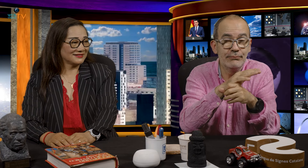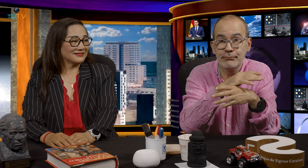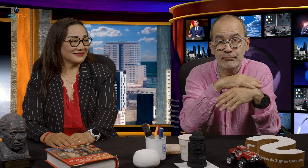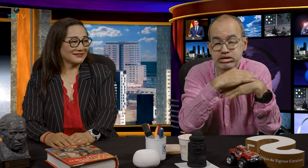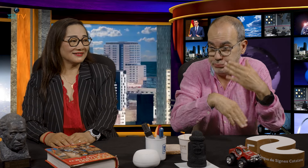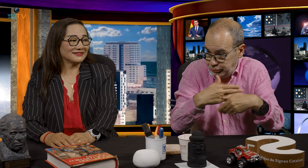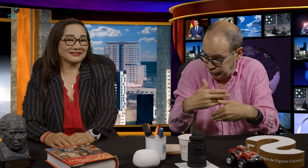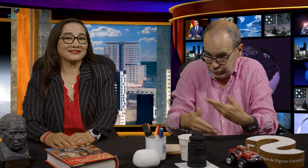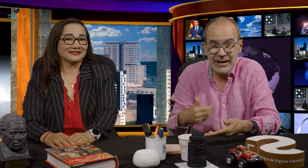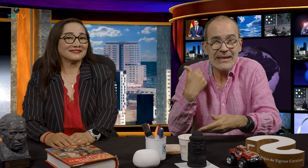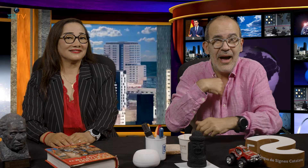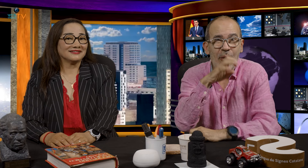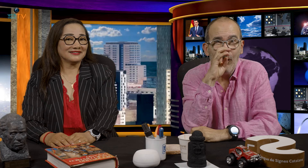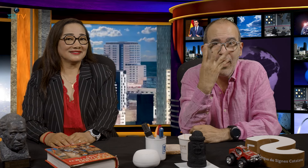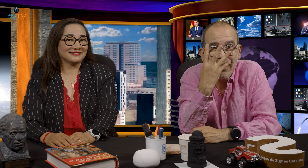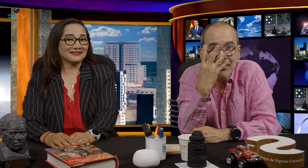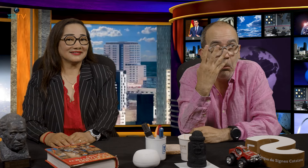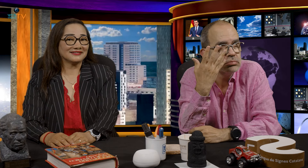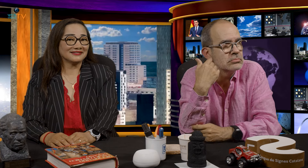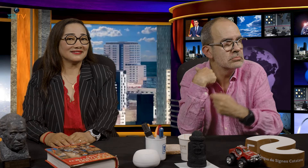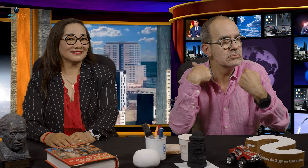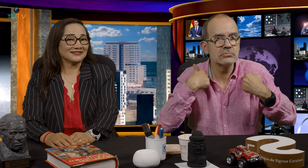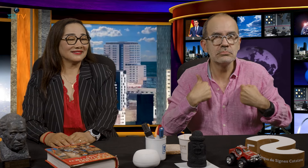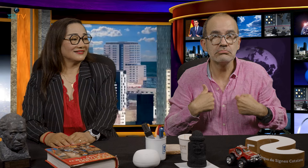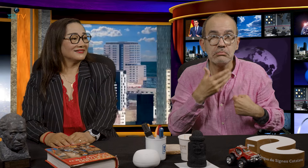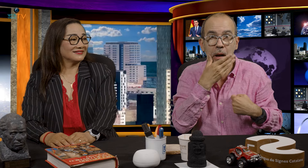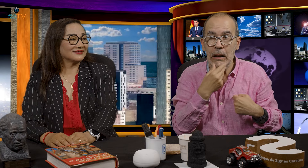Han pasado cuatro años y se siente como si hubiese sido el año pasado.